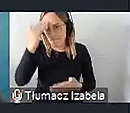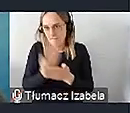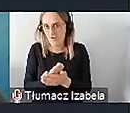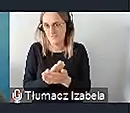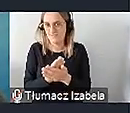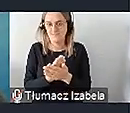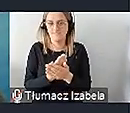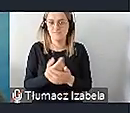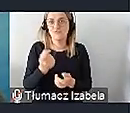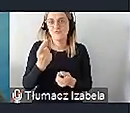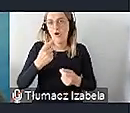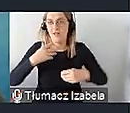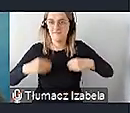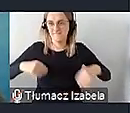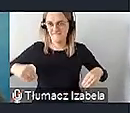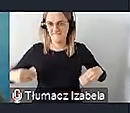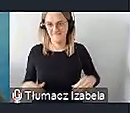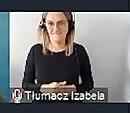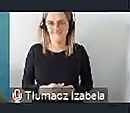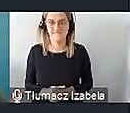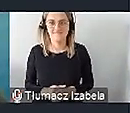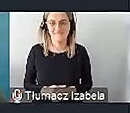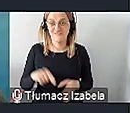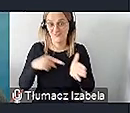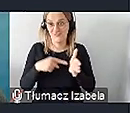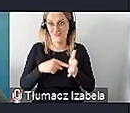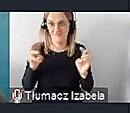troszkę się rozgrzać też na tych warsztatach.